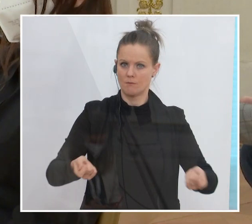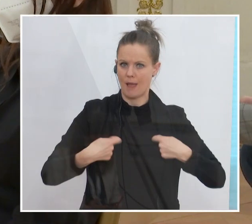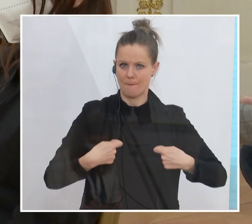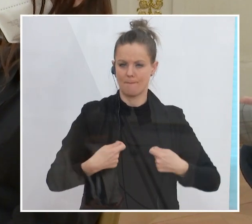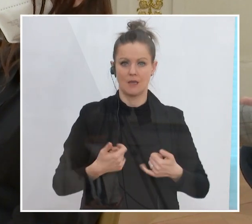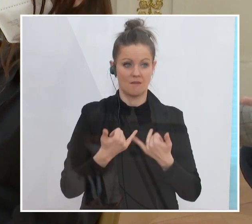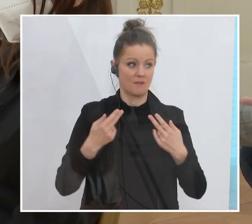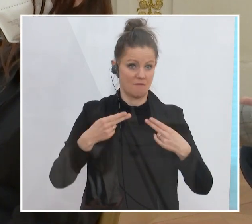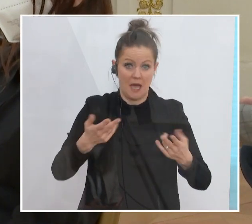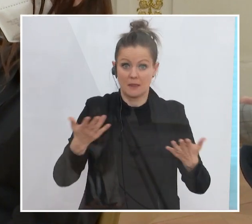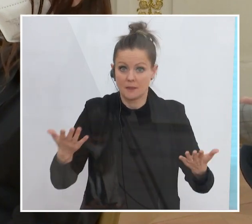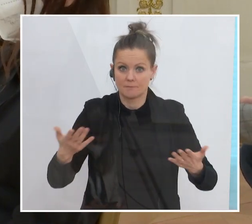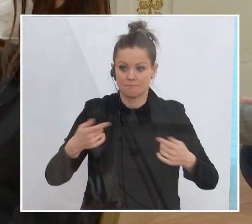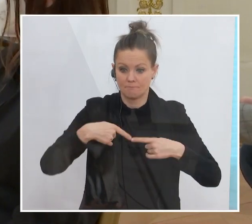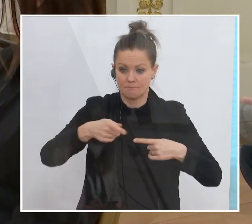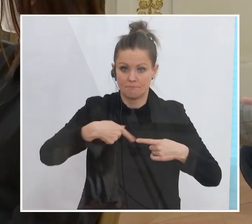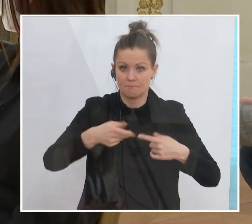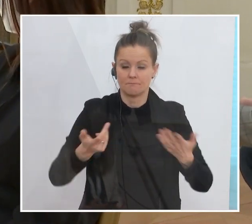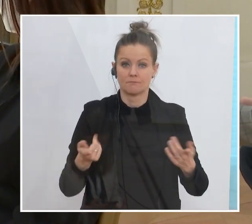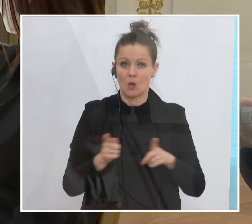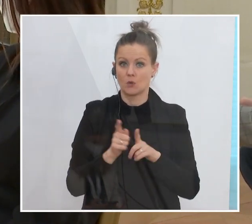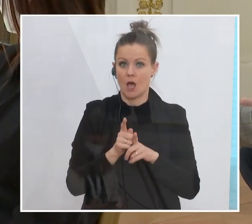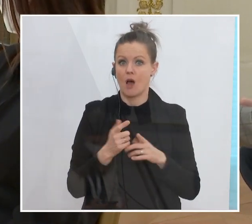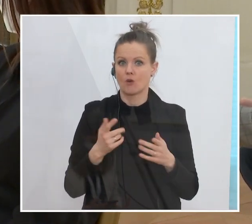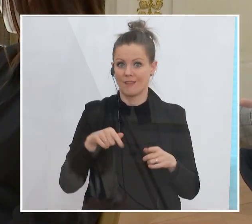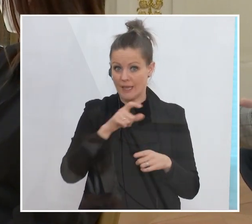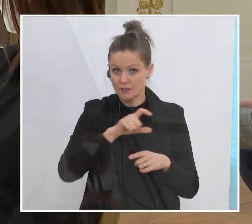im Lauf der Woche und auch im Hinblick, ist das dann jetzt erst nächste Woche Thema, wenn der